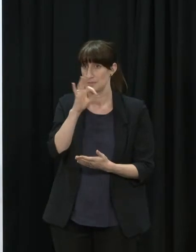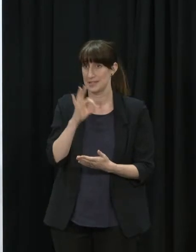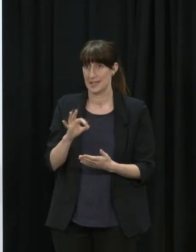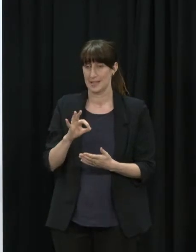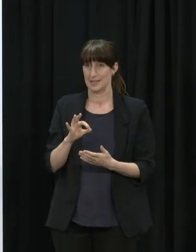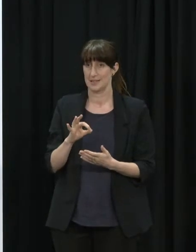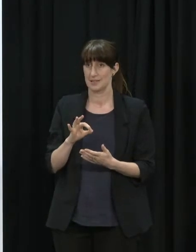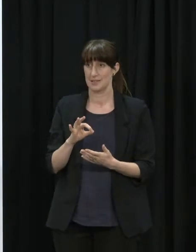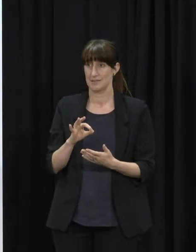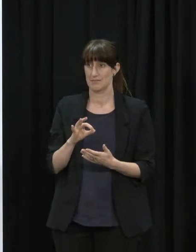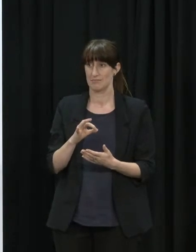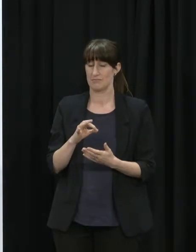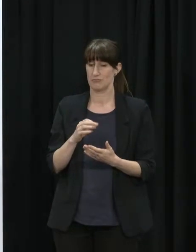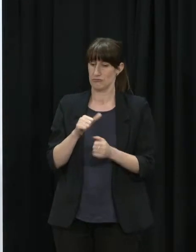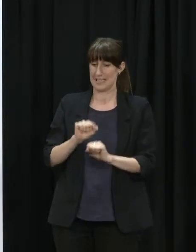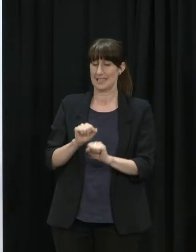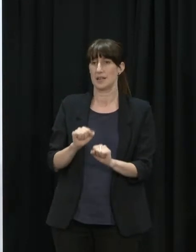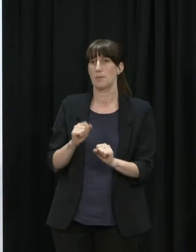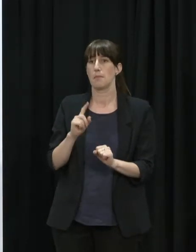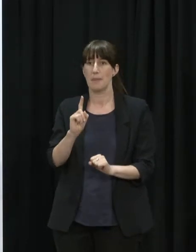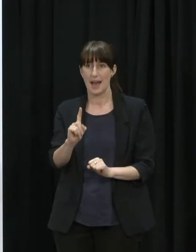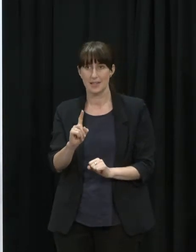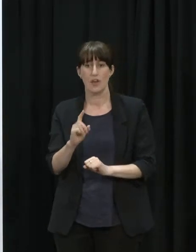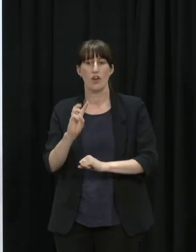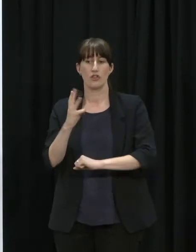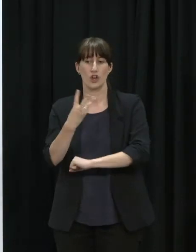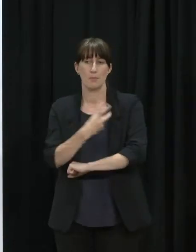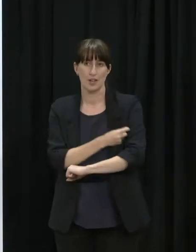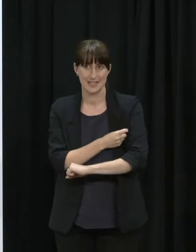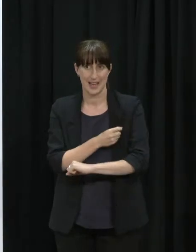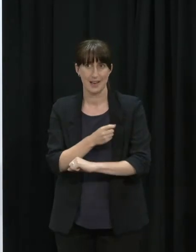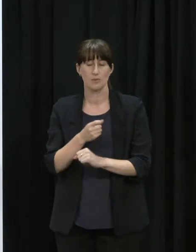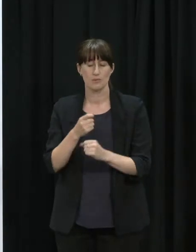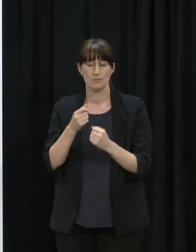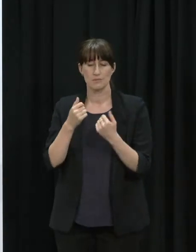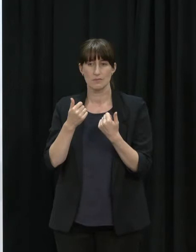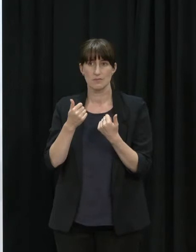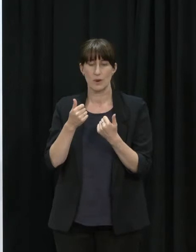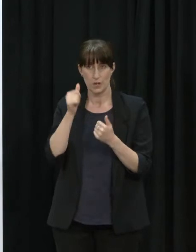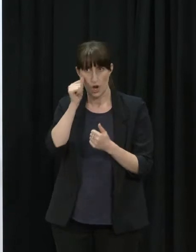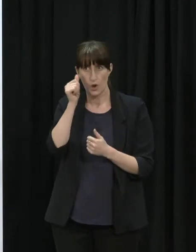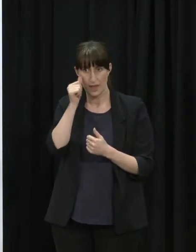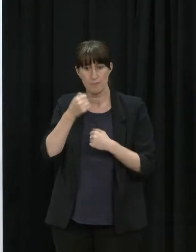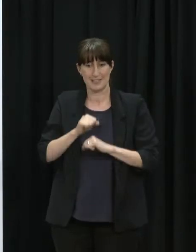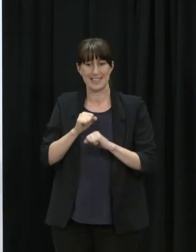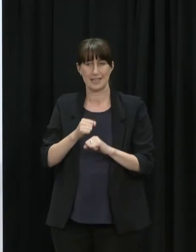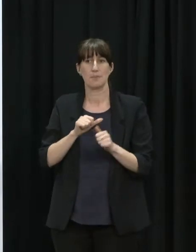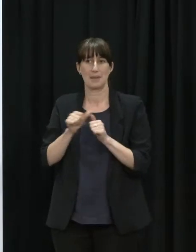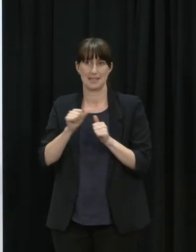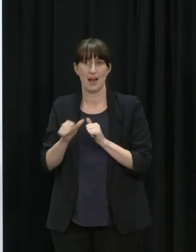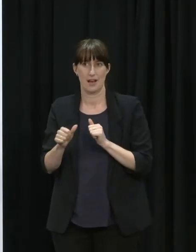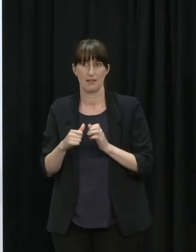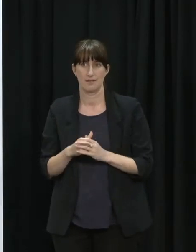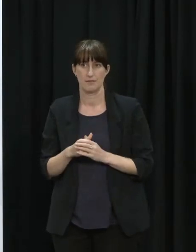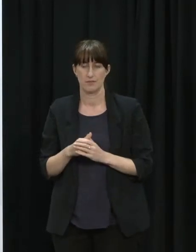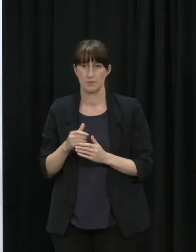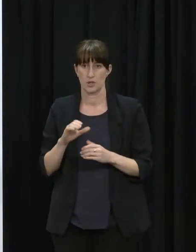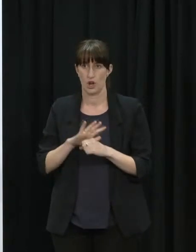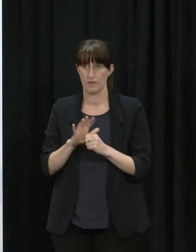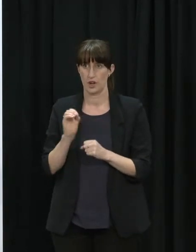pakeke. Enei whakanui, te haumaru (kaore e rangona) kaore